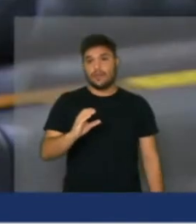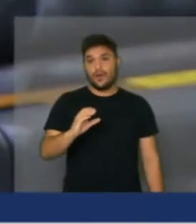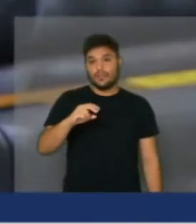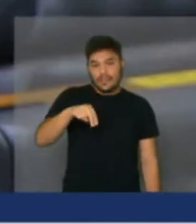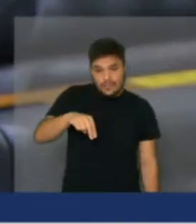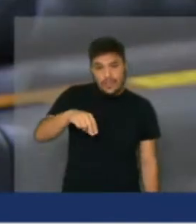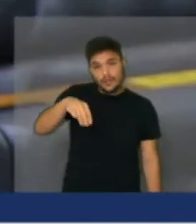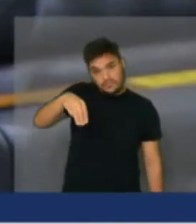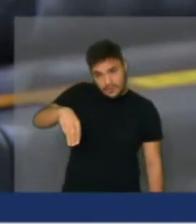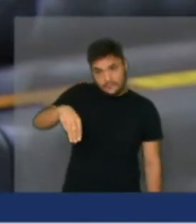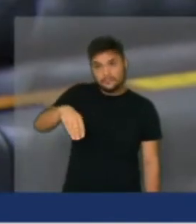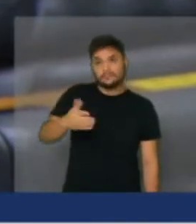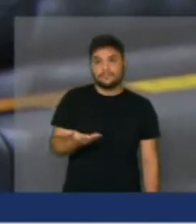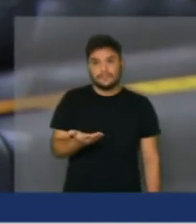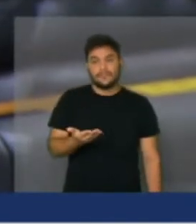DO 1% É UMA GRANDE VITÓRIA, NOSSO PEDRO UCZAI, FOI O